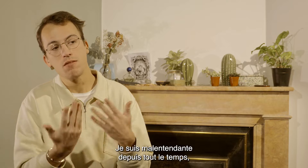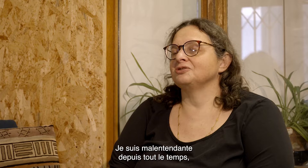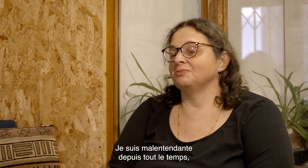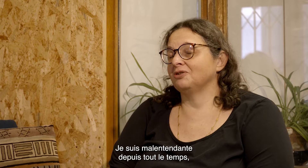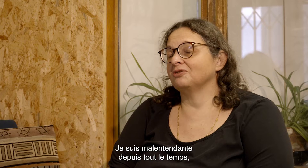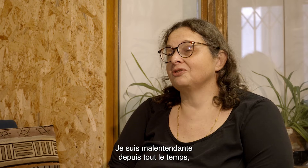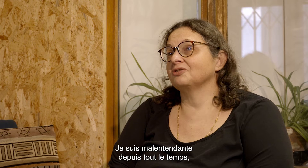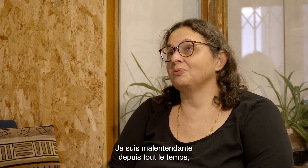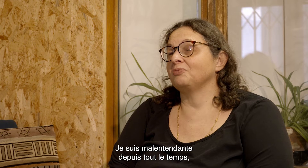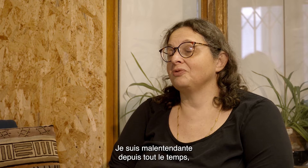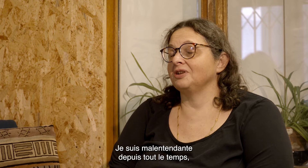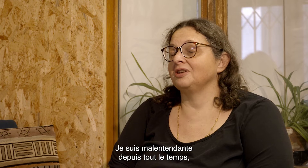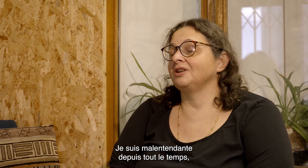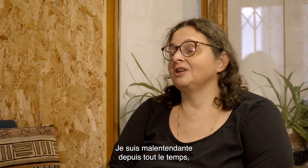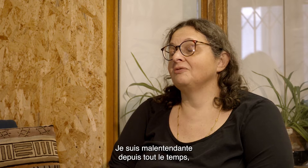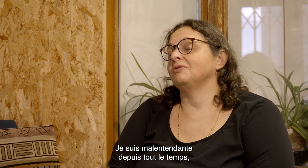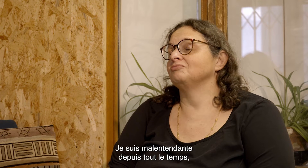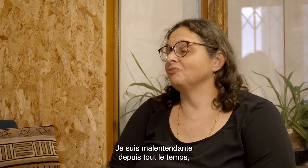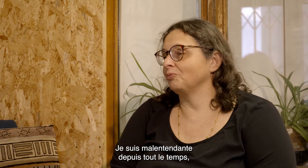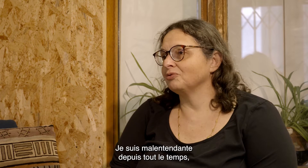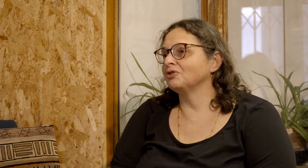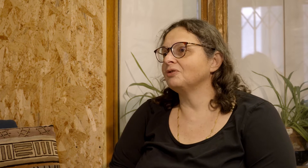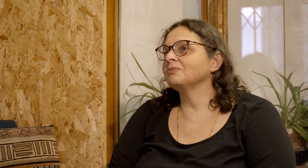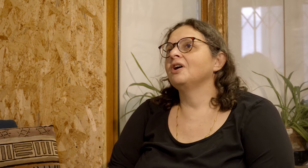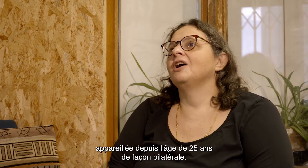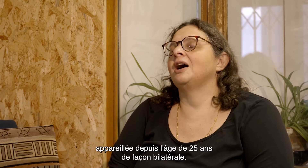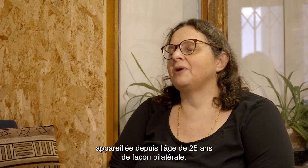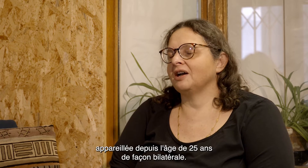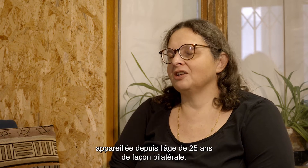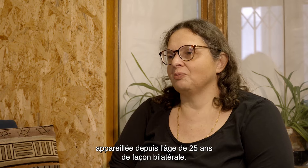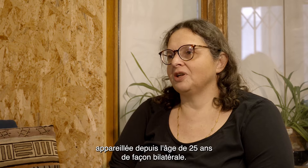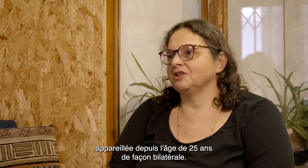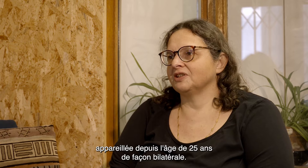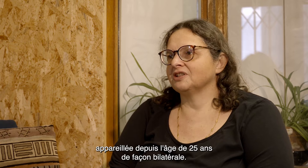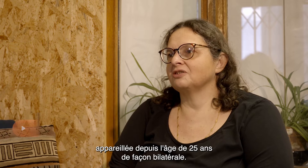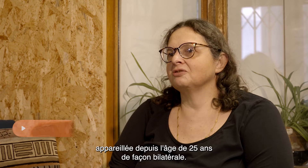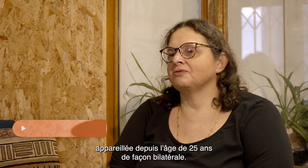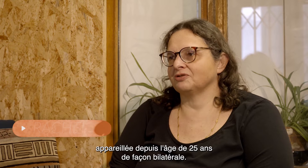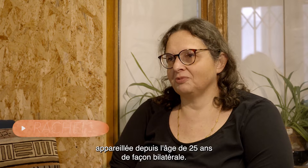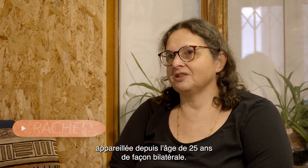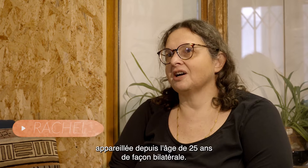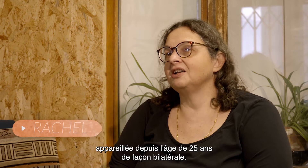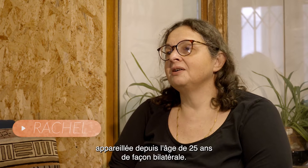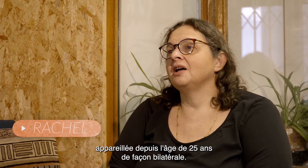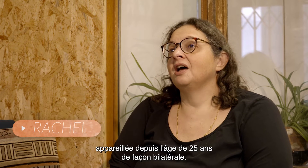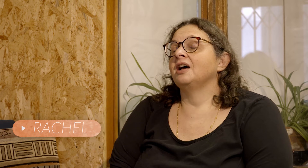Je suis malentendante depuis tout le temps, appareillée depuis l'âge de 25 ans de façon bilatérale.